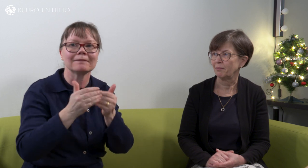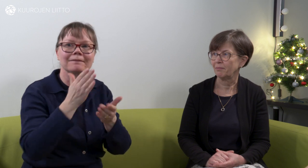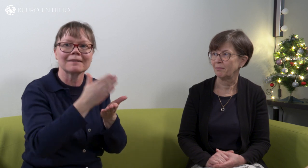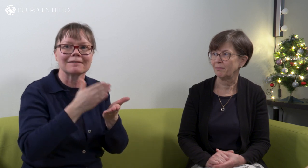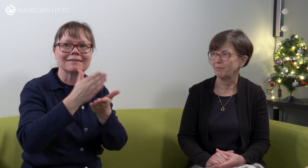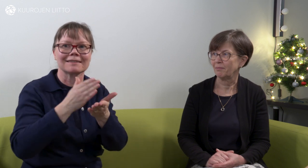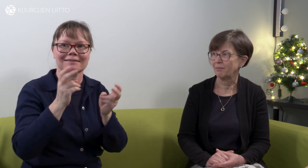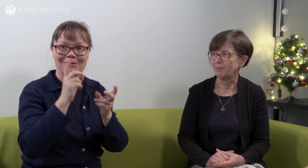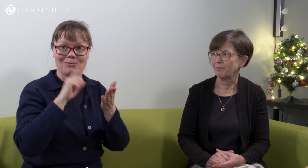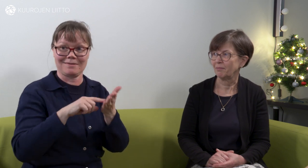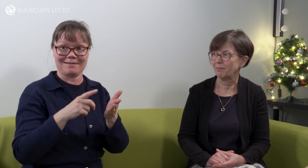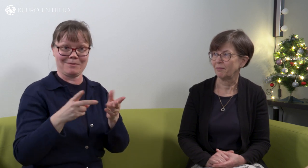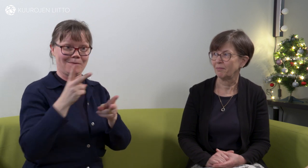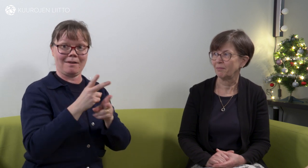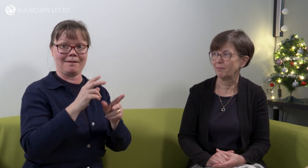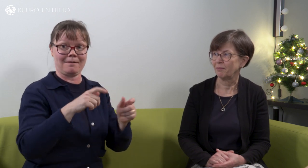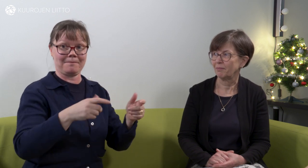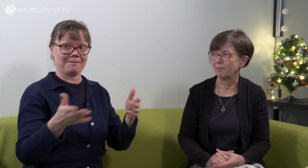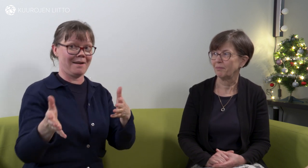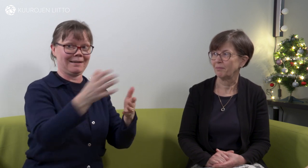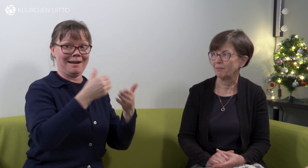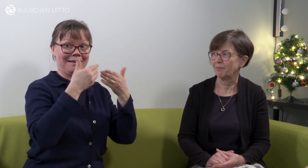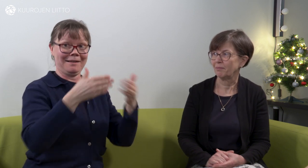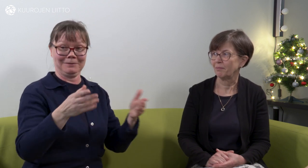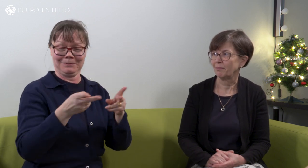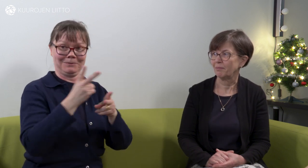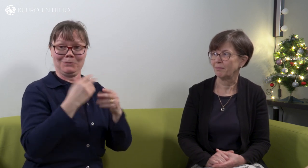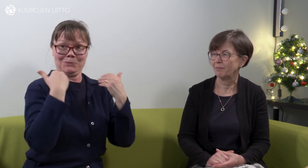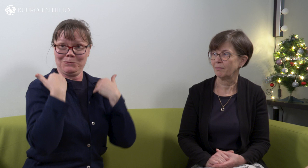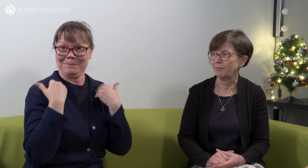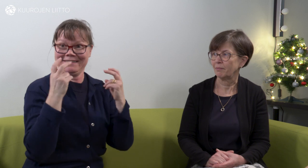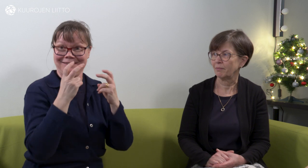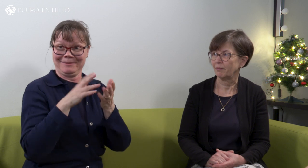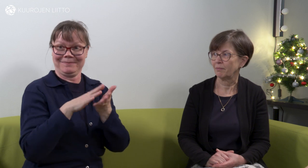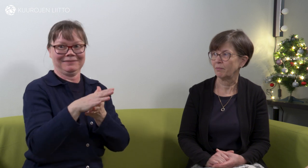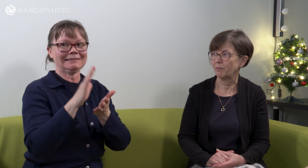kun sähköt taas toimivat, ettei sähköverkko kuormitu liikaa.